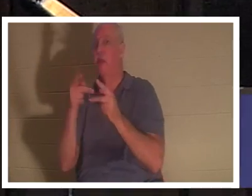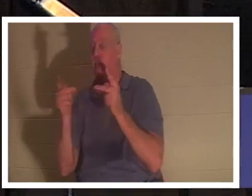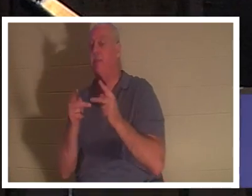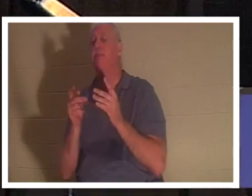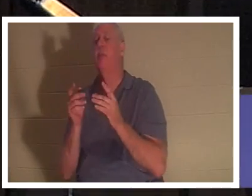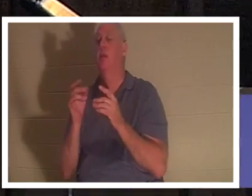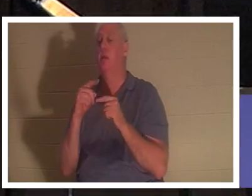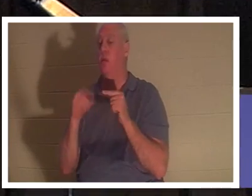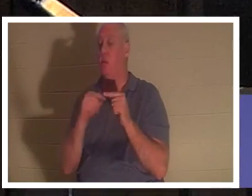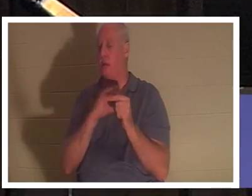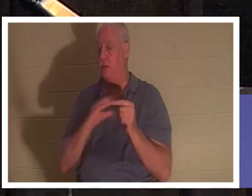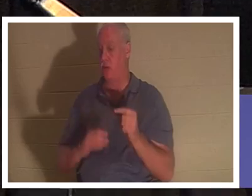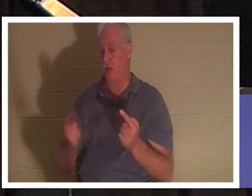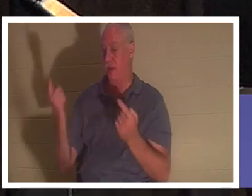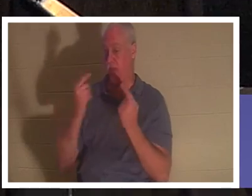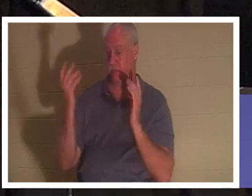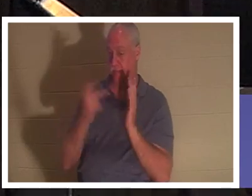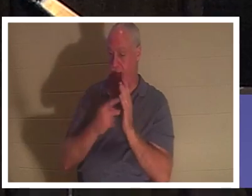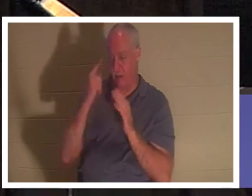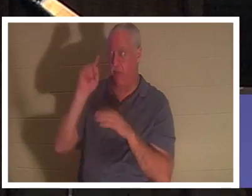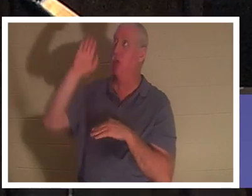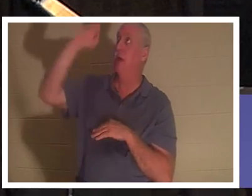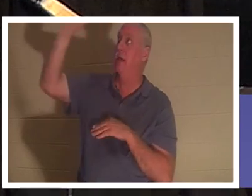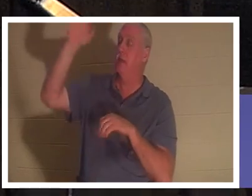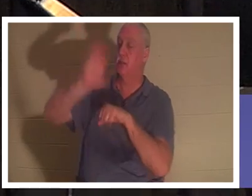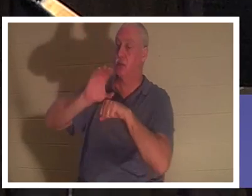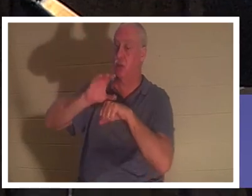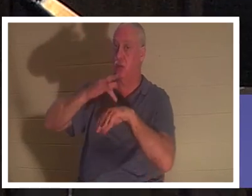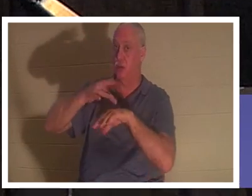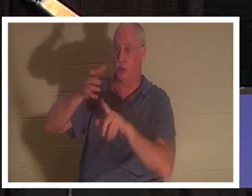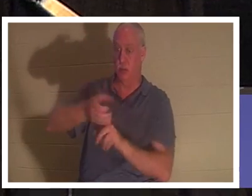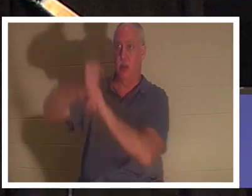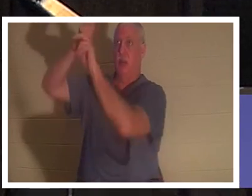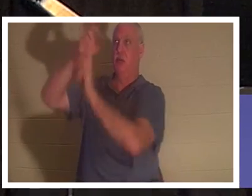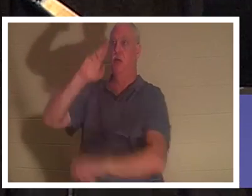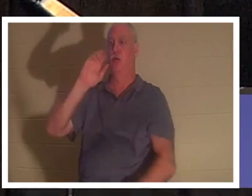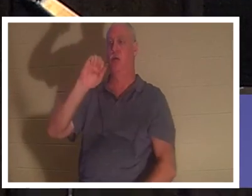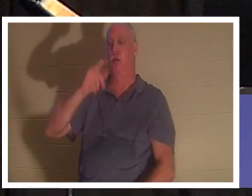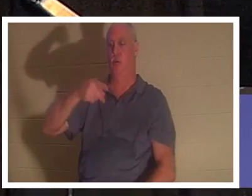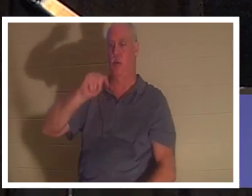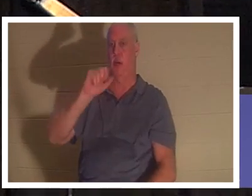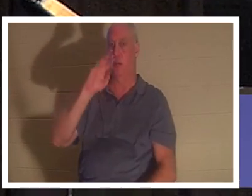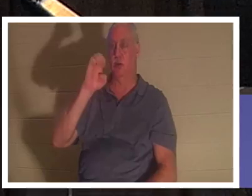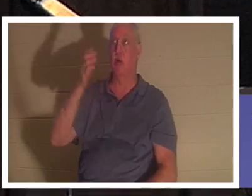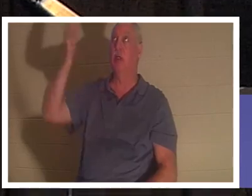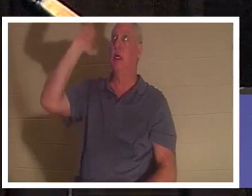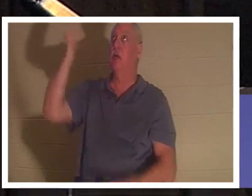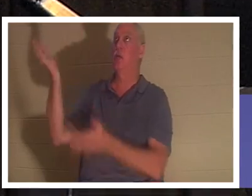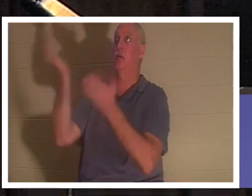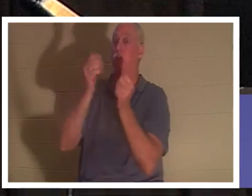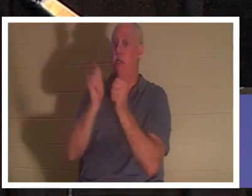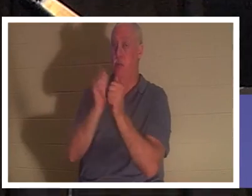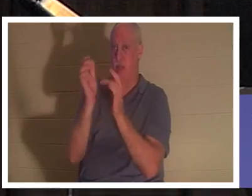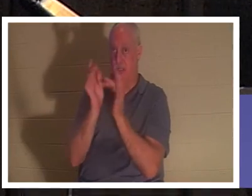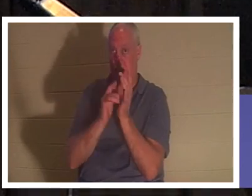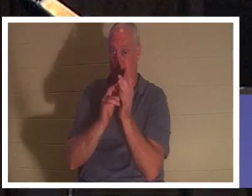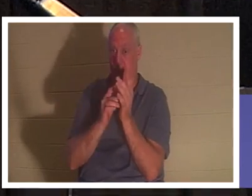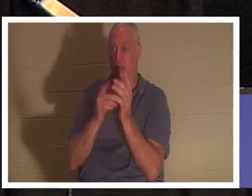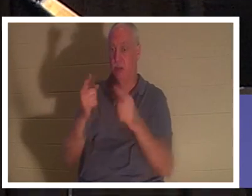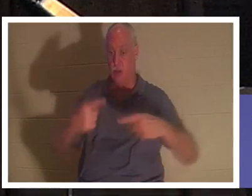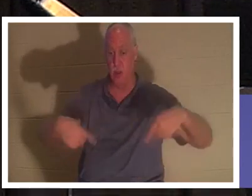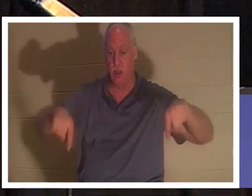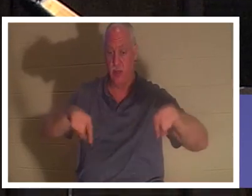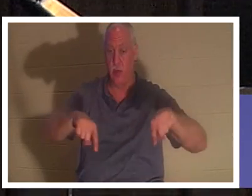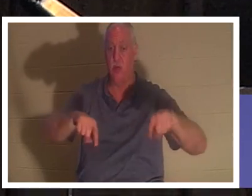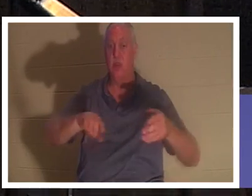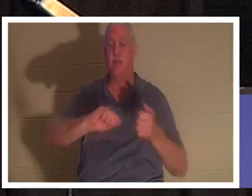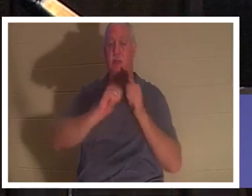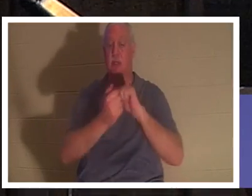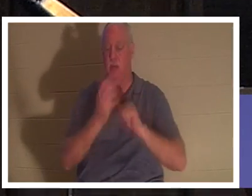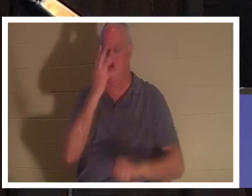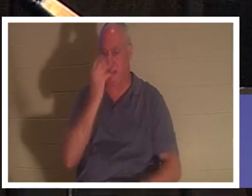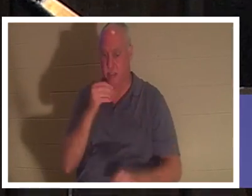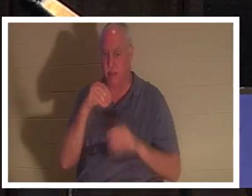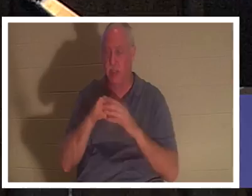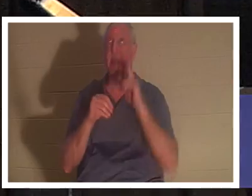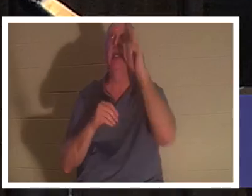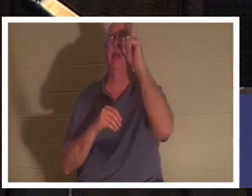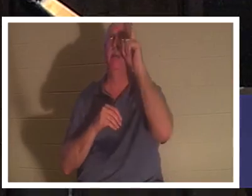为他的教会被提时，神会带来那些在他里面睡了的人与耶稣一起。 帖撒罗尼迦 前